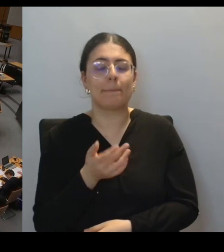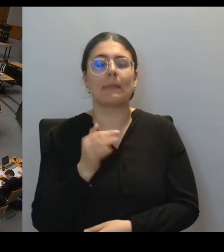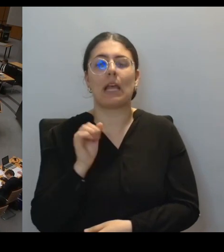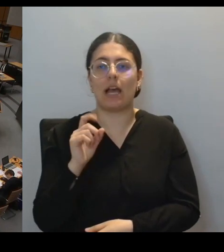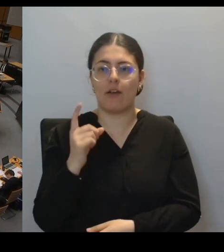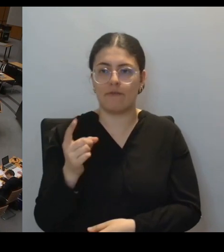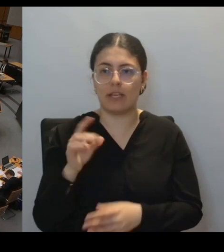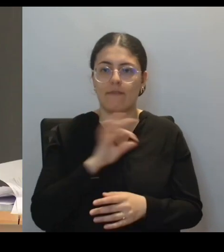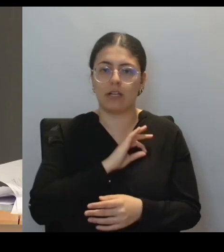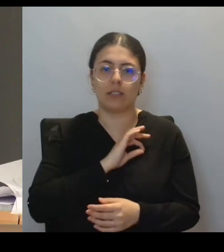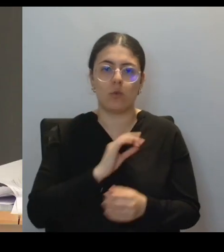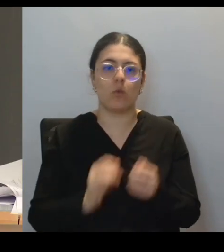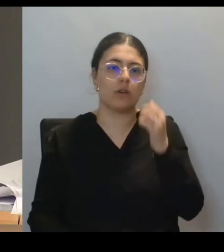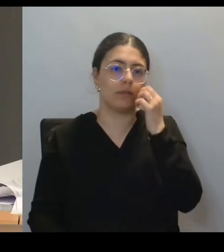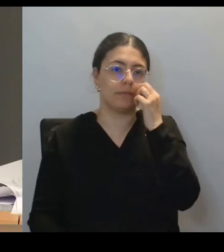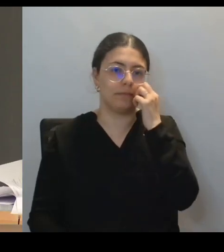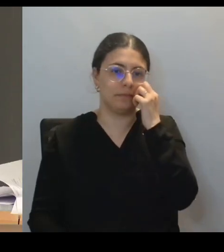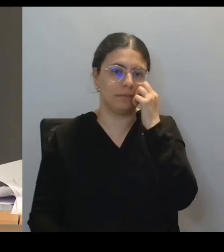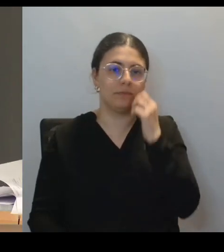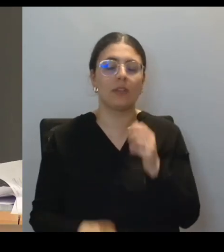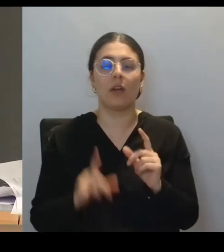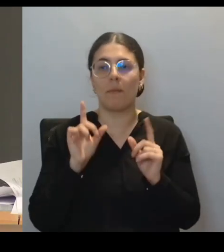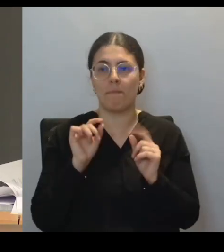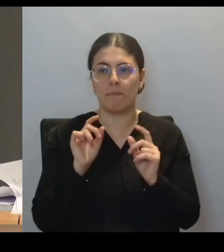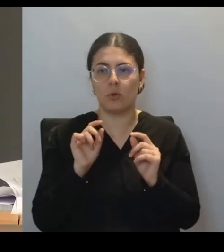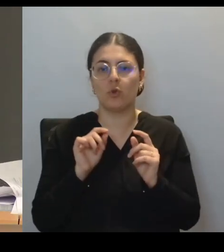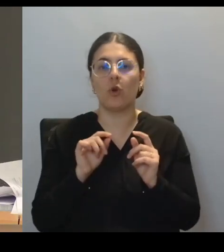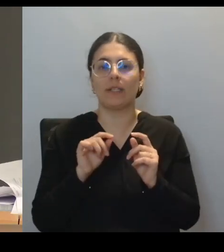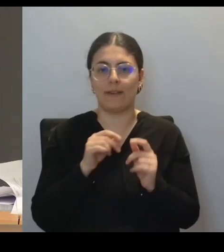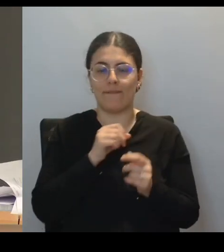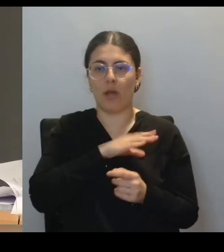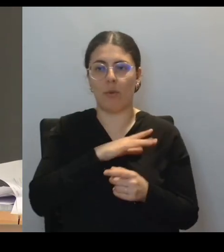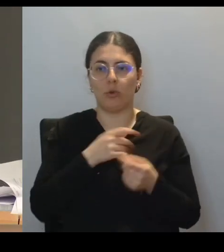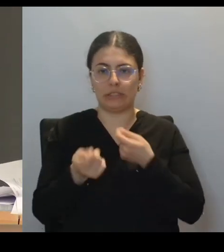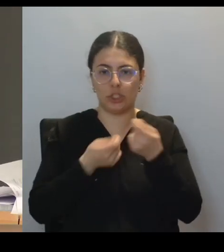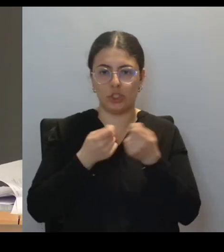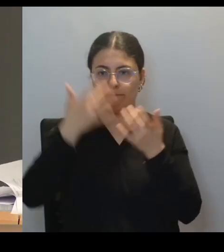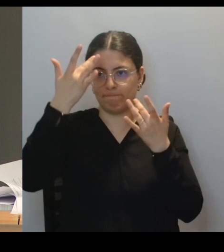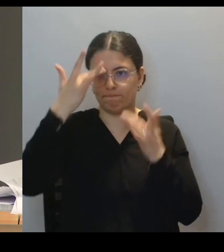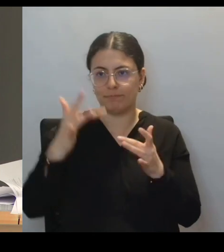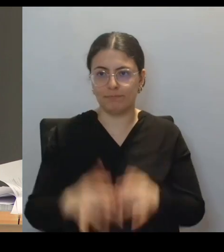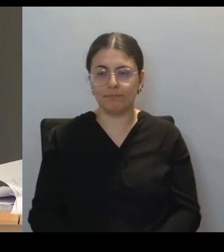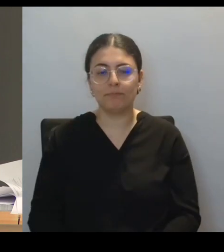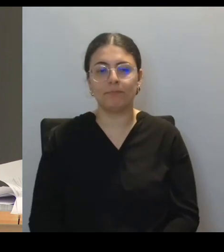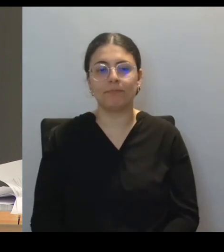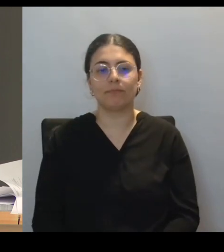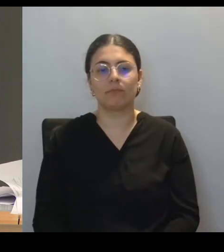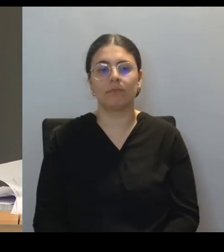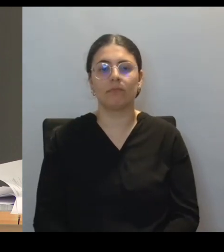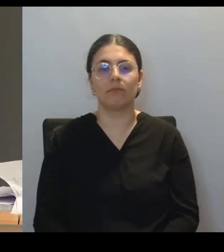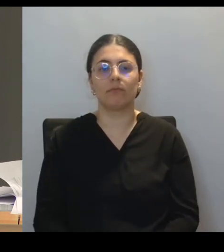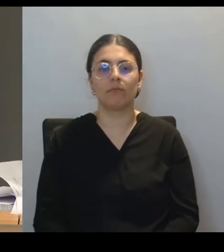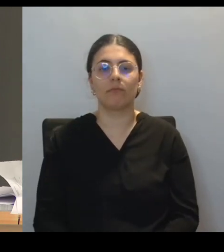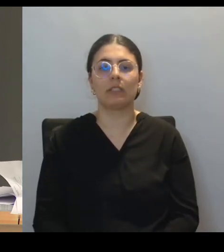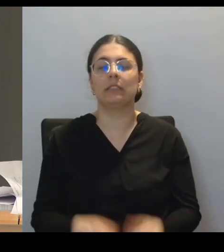zu diesem Vermögensgeschäft erfolgt. Ich darf Ihnen nun die Wahlergebnisse aus dem Tagesordnungspunkt fünf vorlesen.